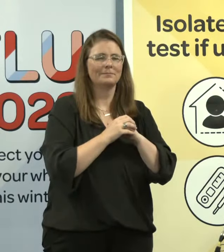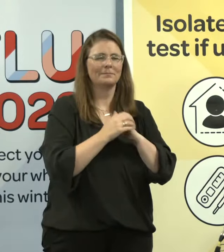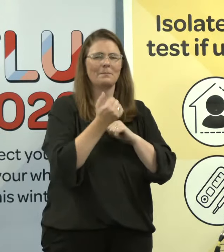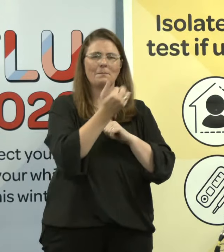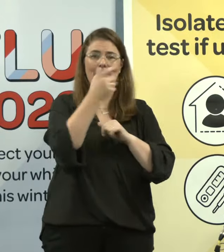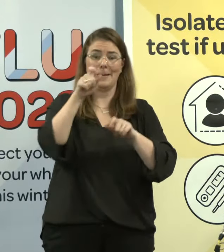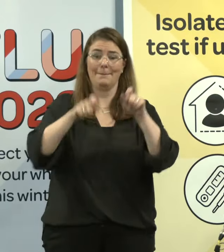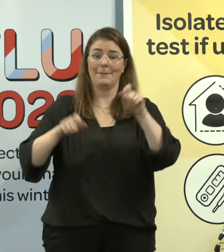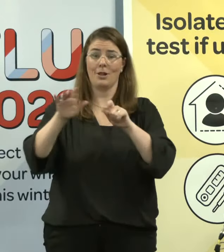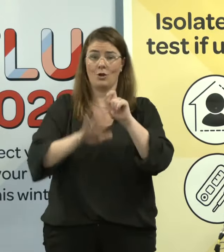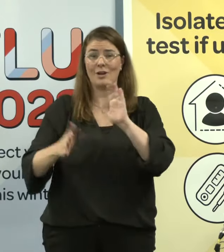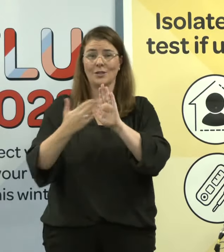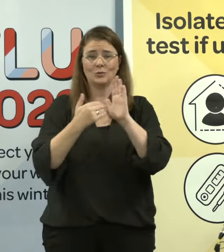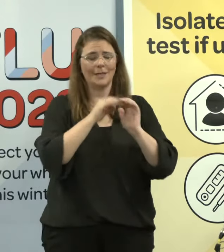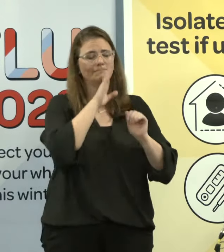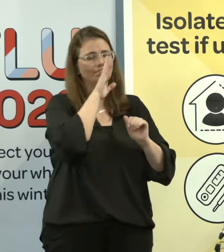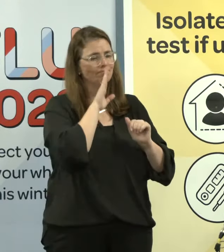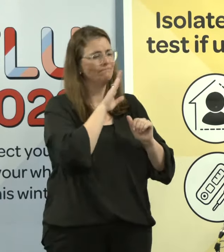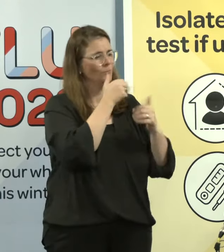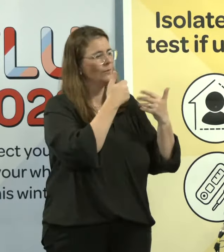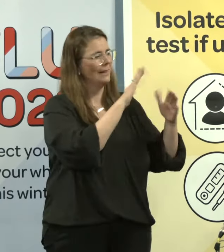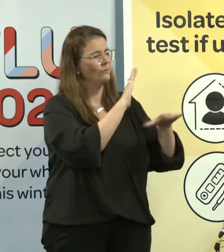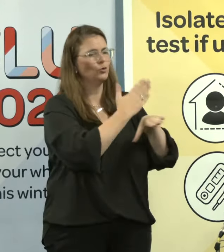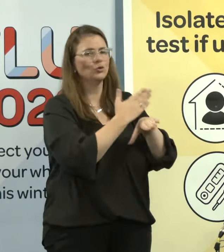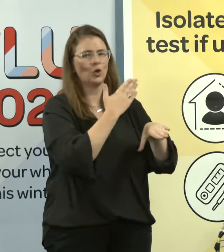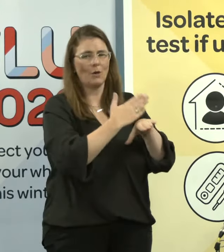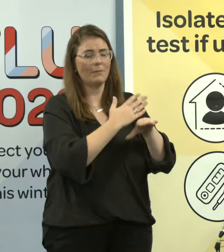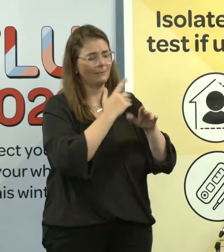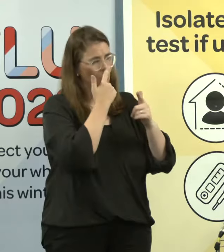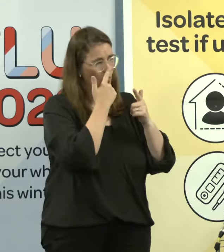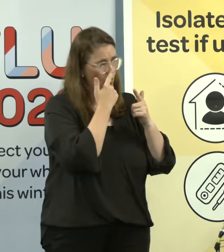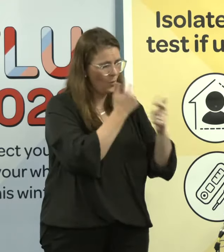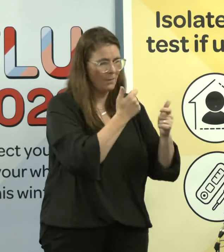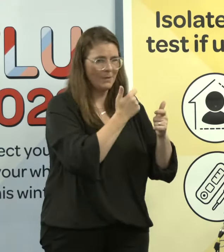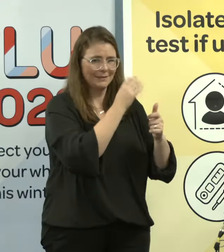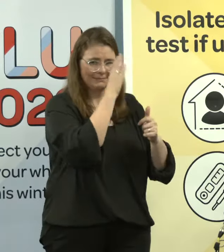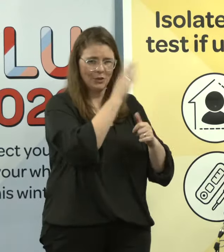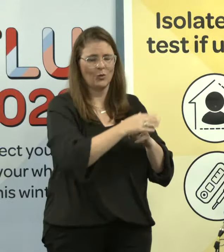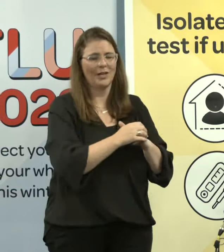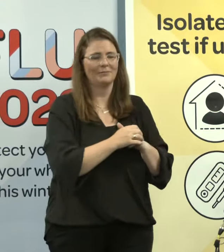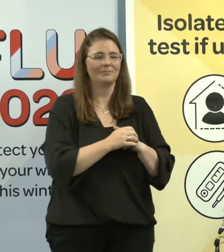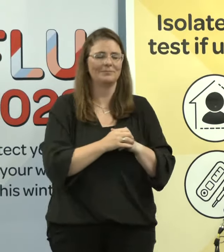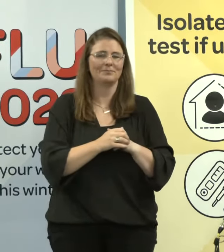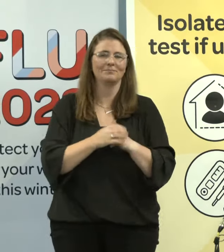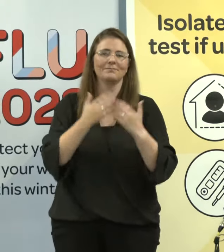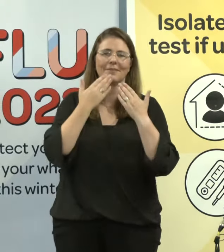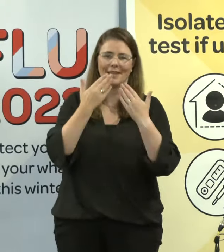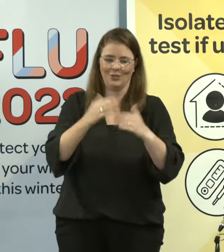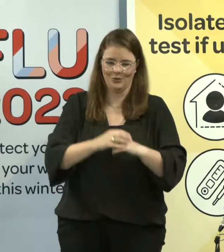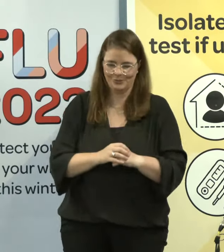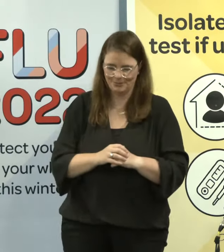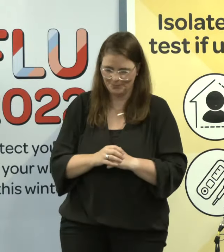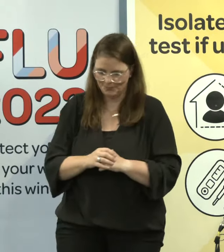ki taku whakaaro kua whakaatu koe i tenei ra he aha koe i tino taonga ai mo tenei whenua. Ka